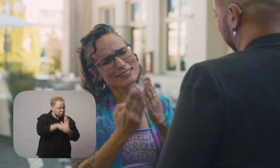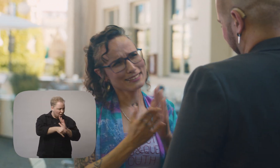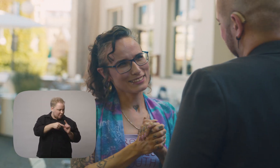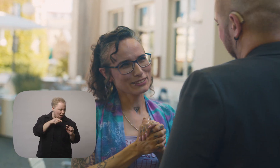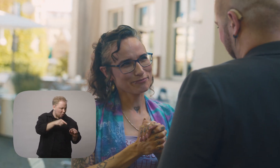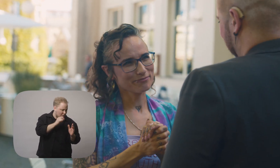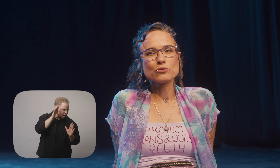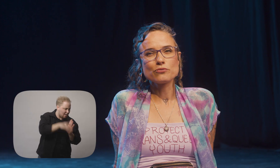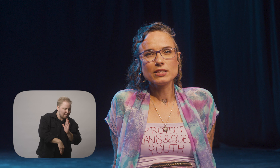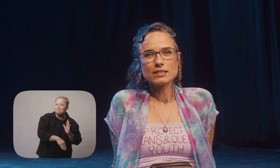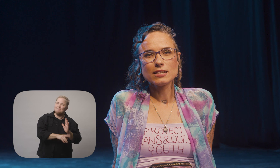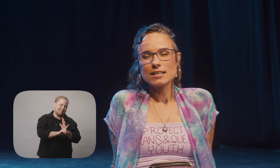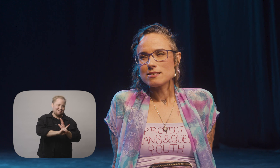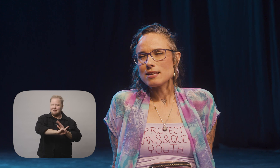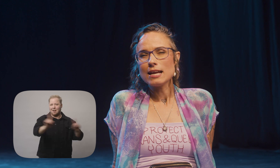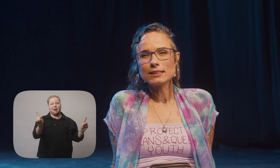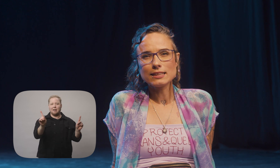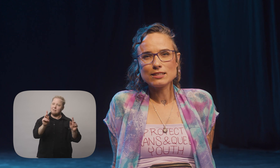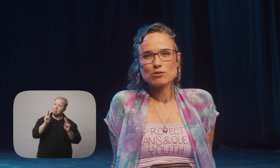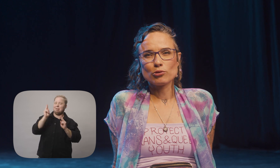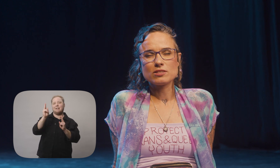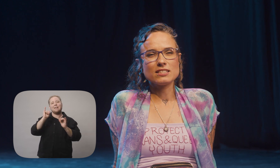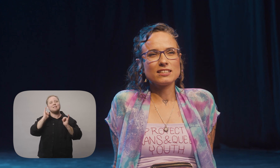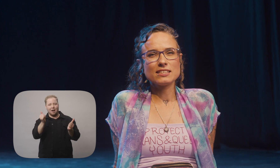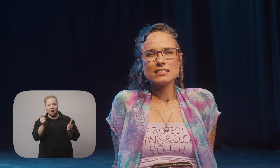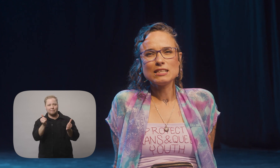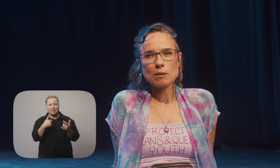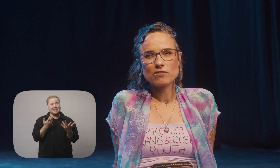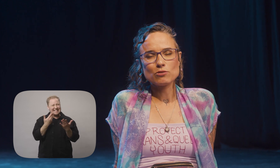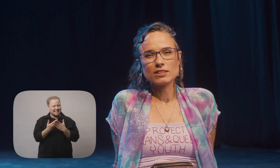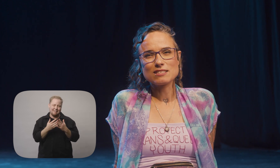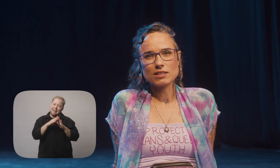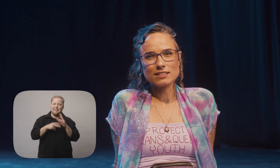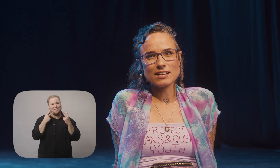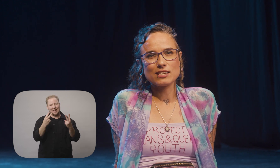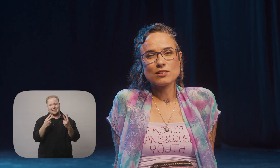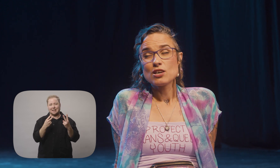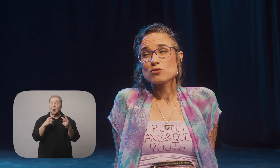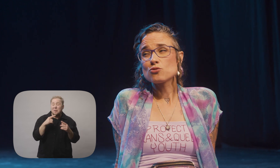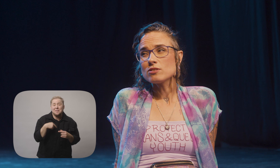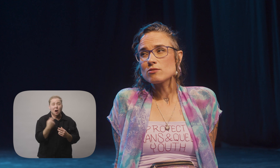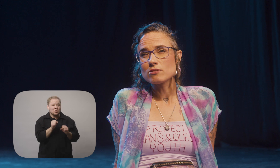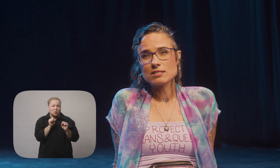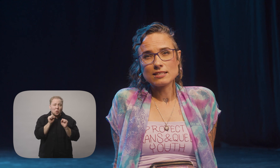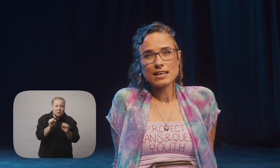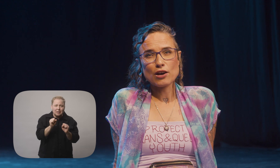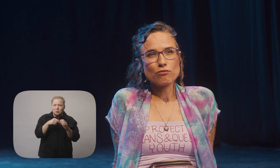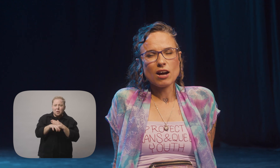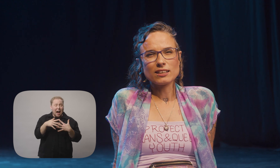Humor darf so so viel, dass es eine Regel, die es zu berücksichtigen gilt, die niemandem weh tut. Ganz im Gegenteil, sie schützt uns eher vor